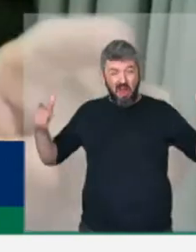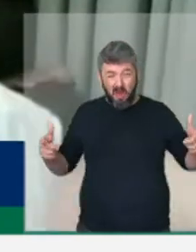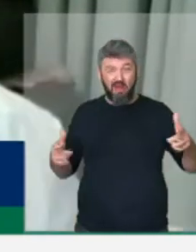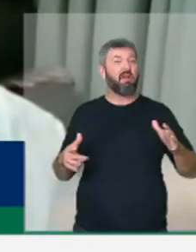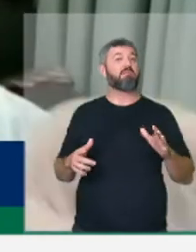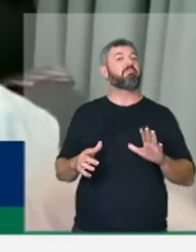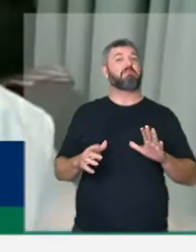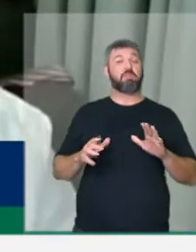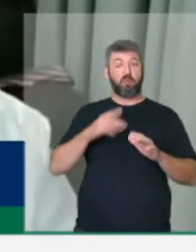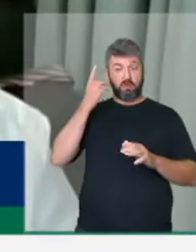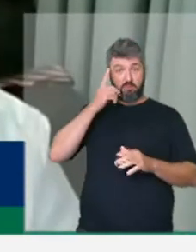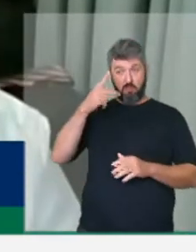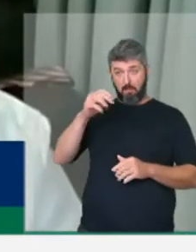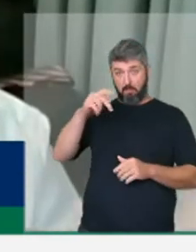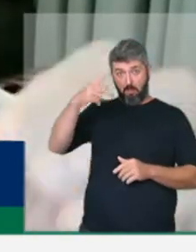BRASIL. E TODA A DEMOCRACIA PRECISA DE UMA OPOSIÇÃO E